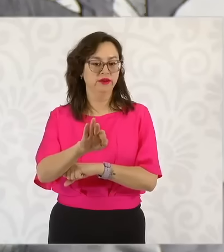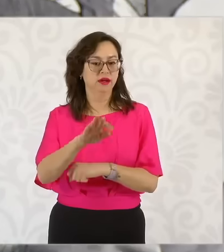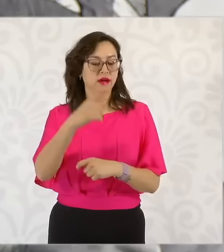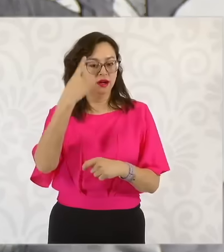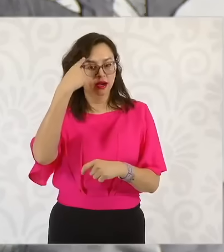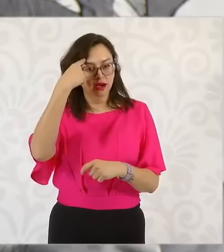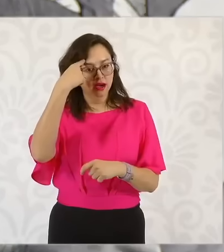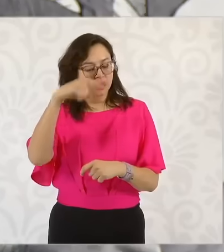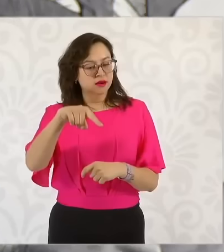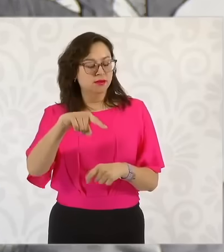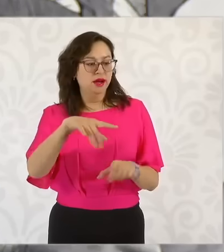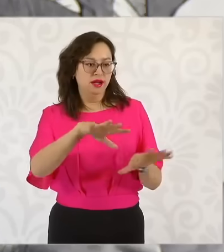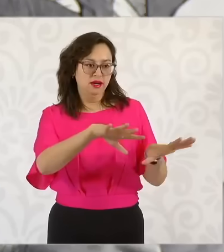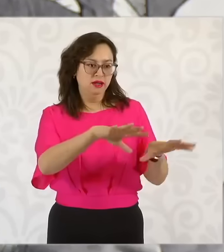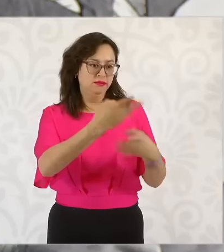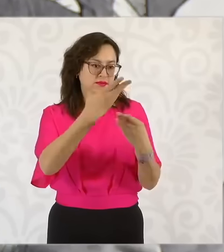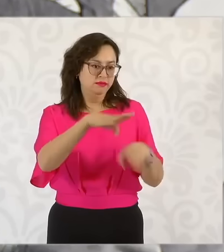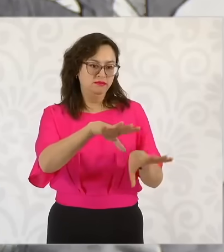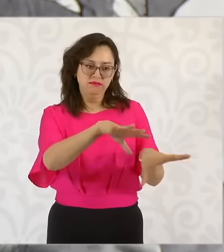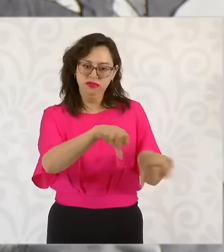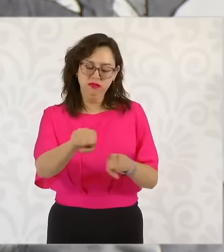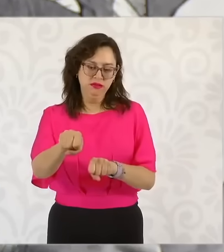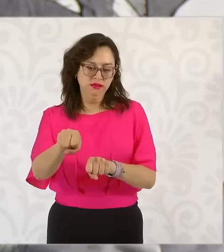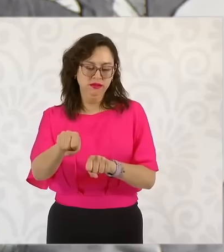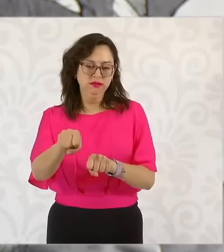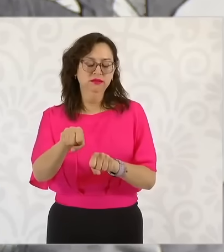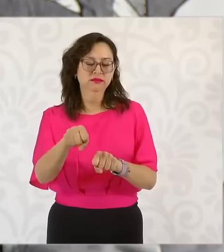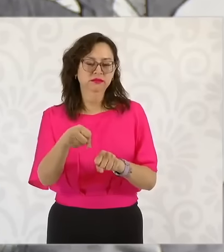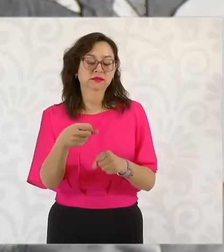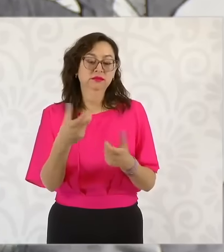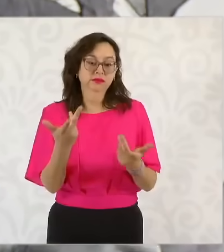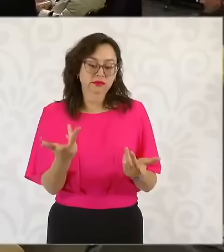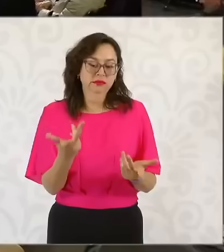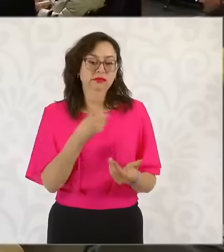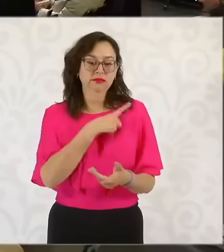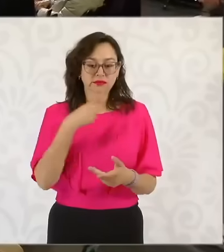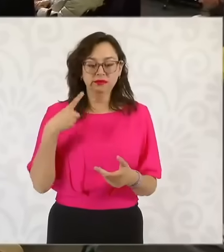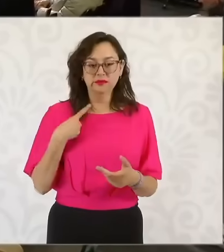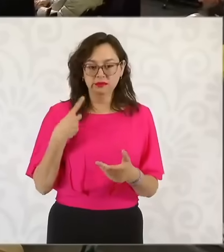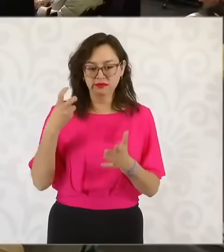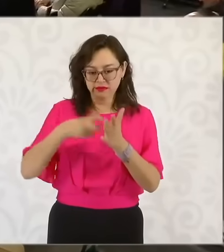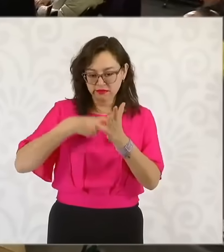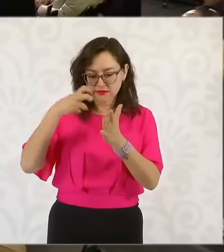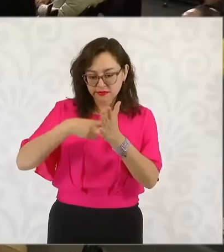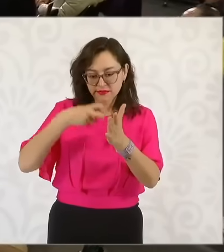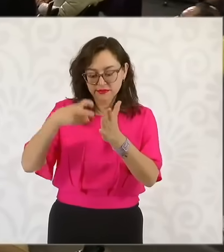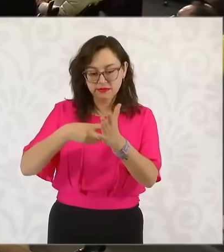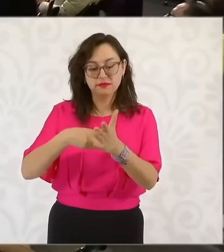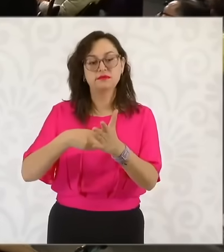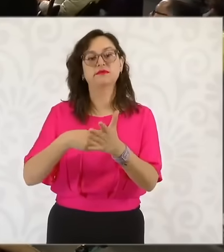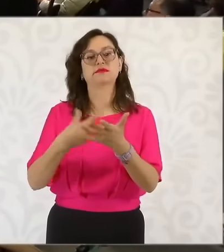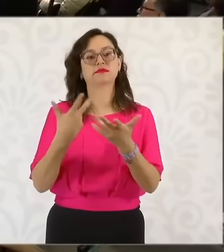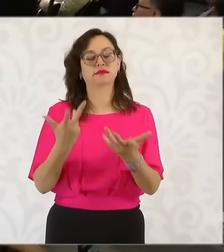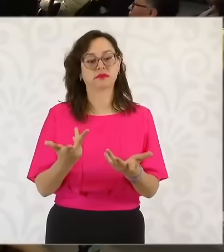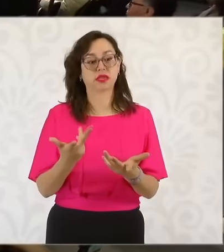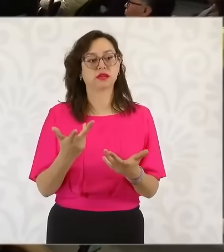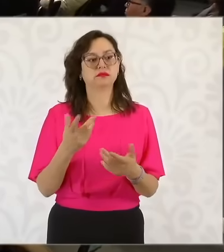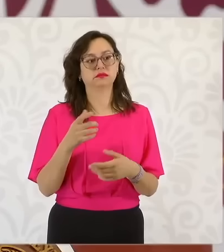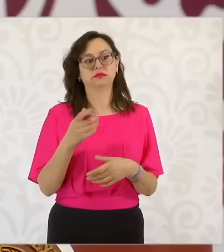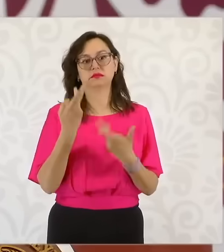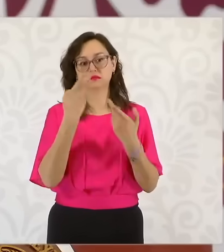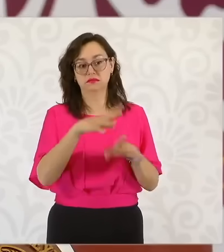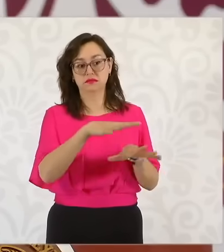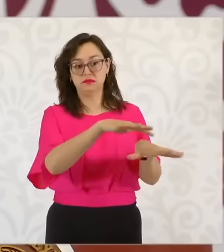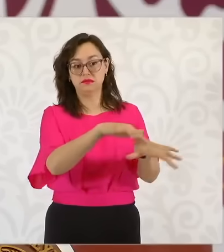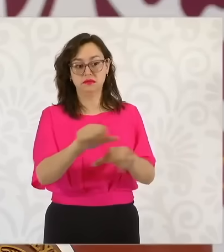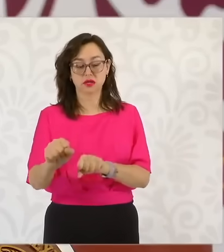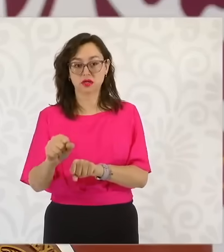que son incorporadas a la lista creo que hay que mejorar las garantías la atención a estas personas